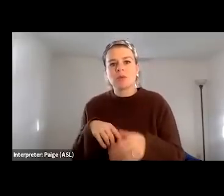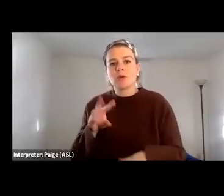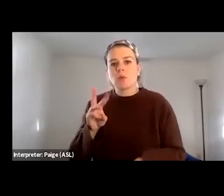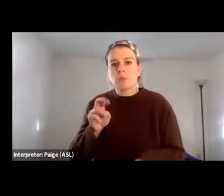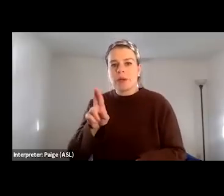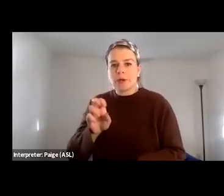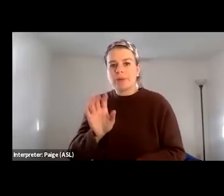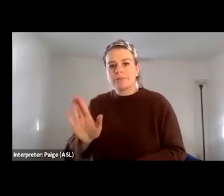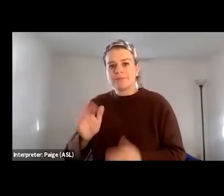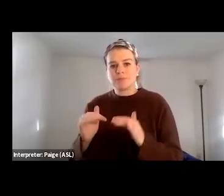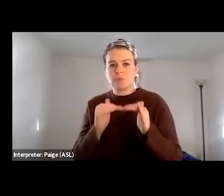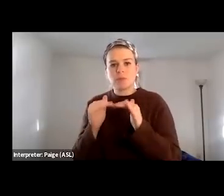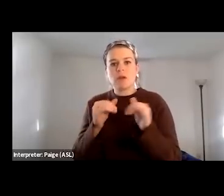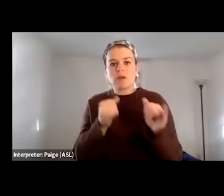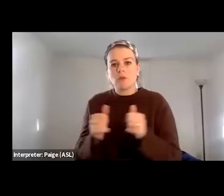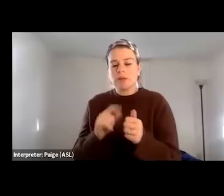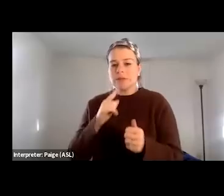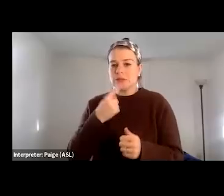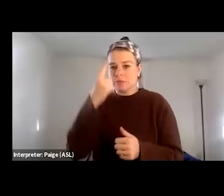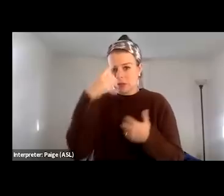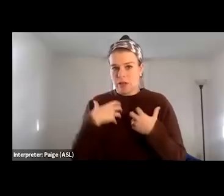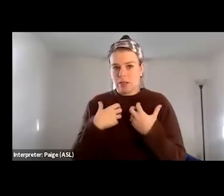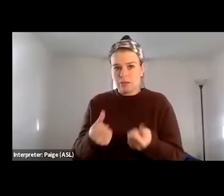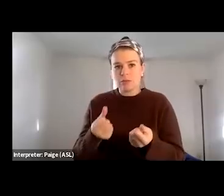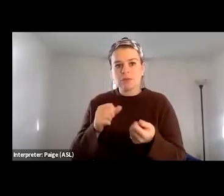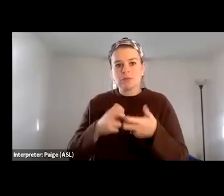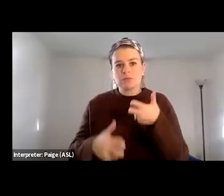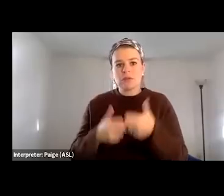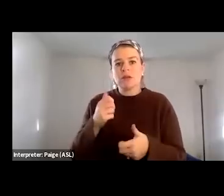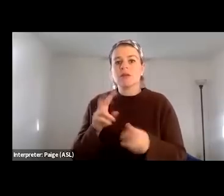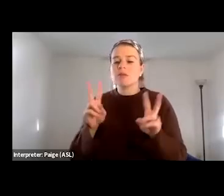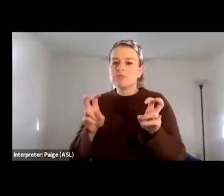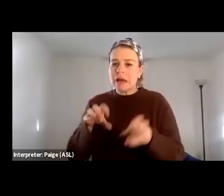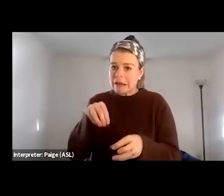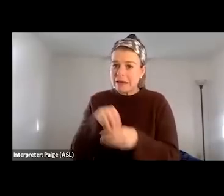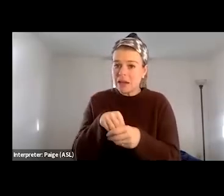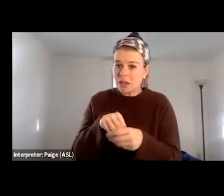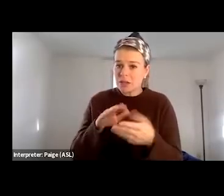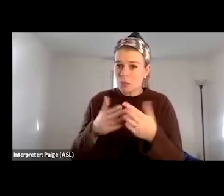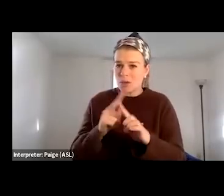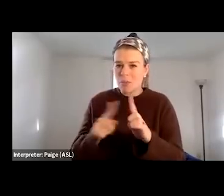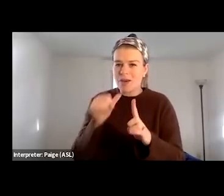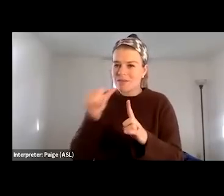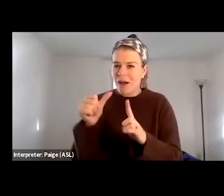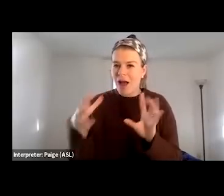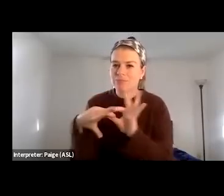pueden ser descritos como "en la comunidad", pero no "de la comunidad". Así que mi trabajo se enfoca en tratar de que las personas